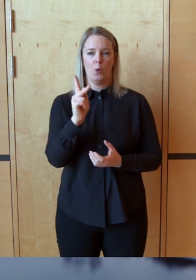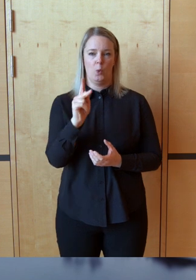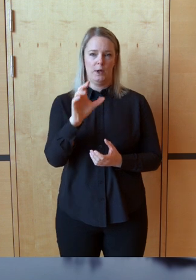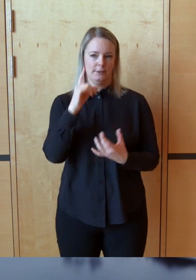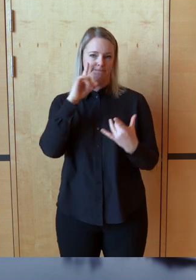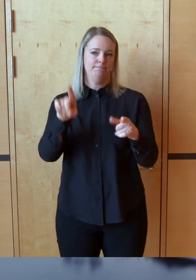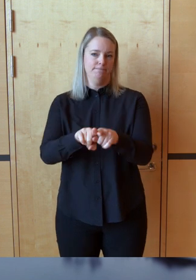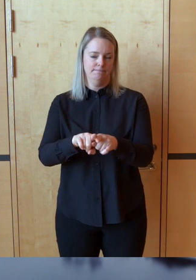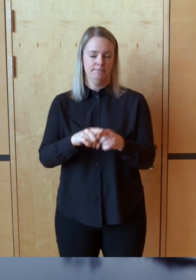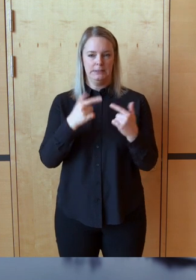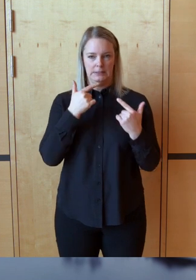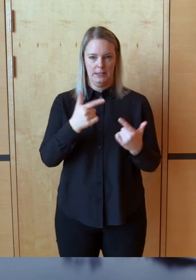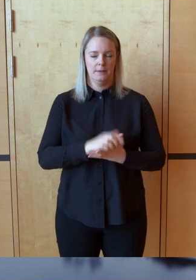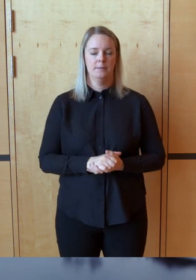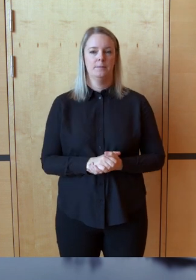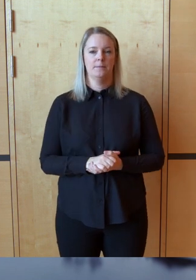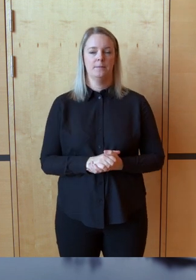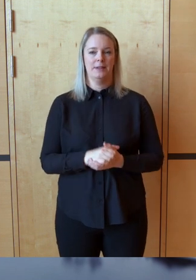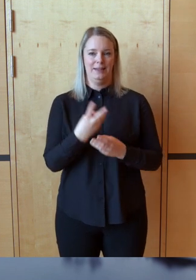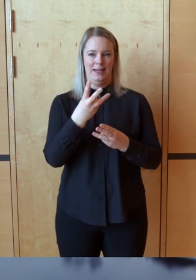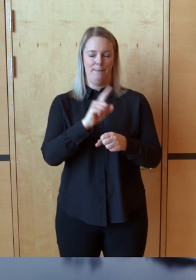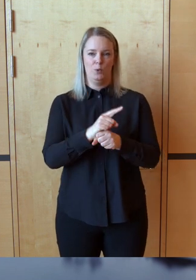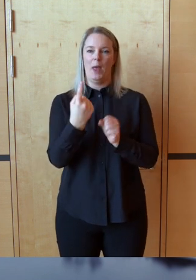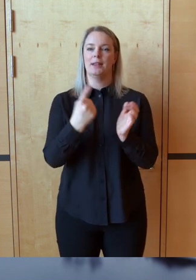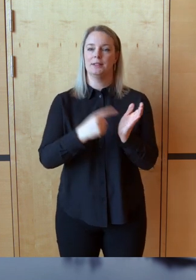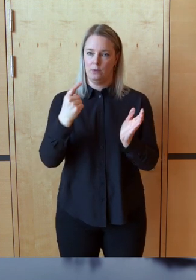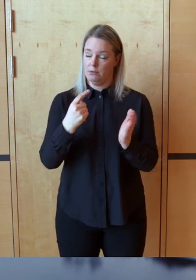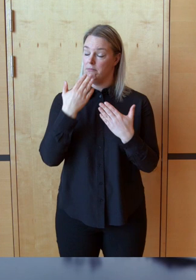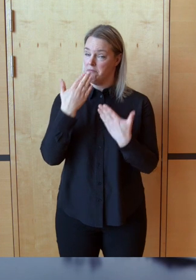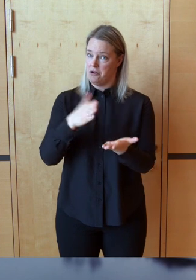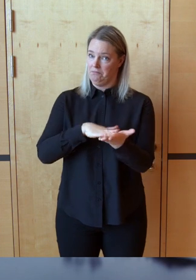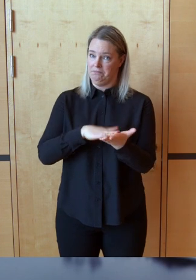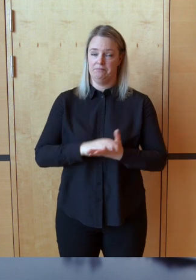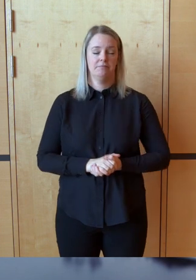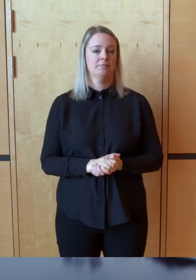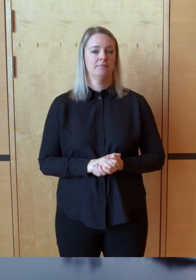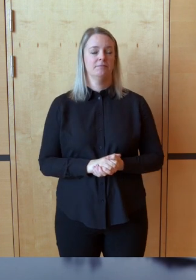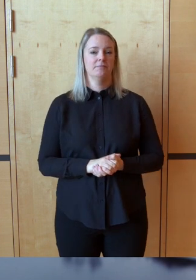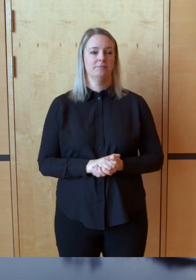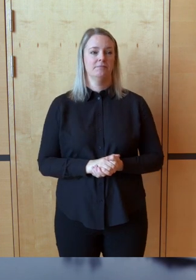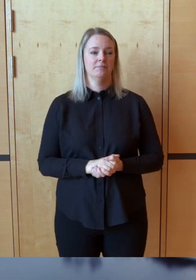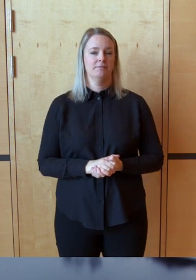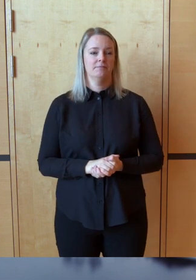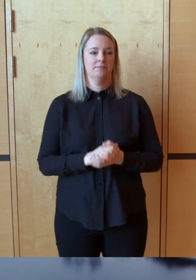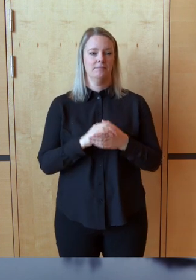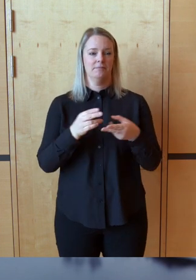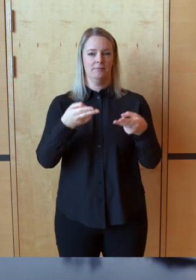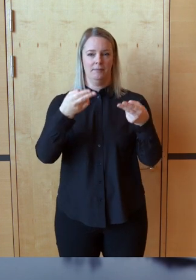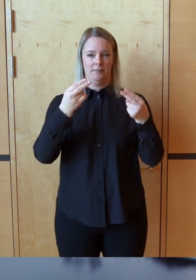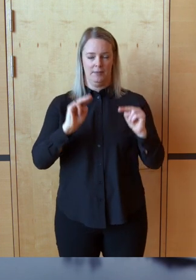Tack ska du ha Och det var tre minuter och en sekund väldigt bra Har väckt det här reklam så så Jag pratade förhandsbesked Varsågod